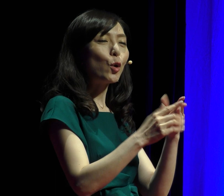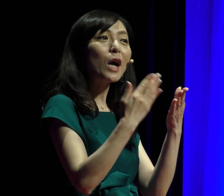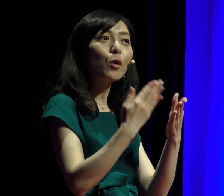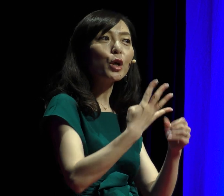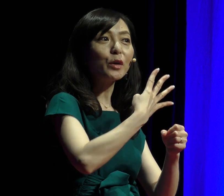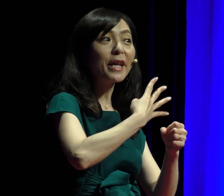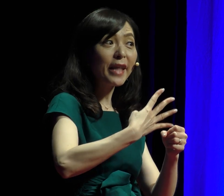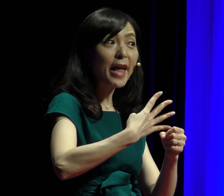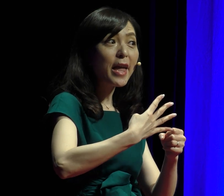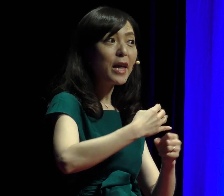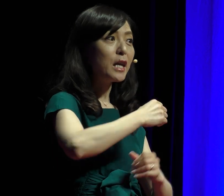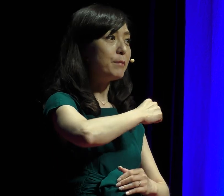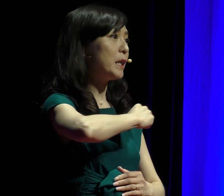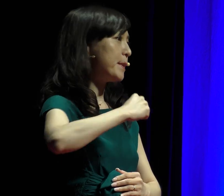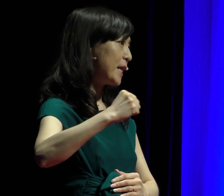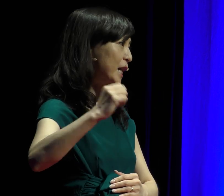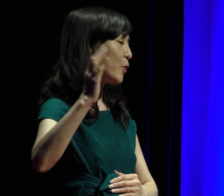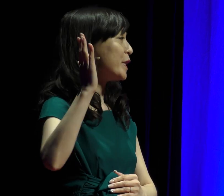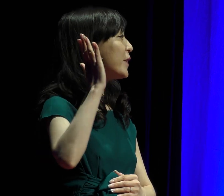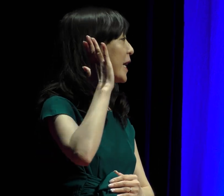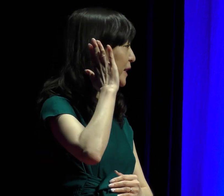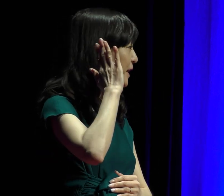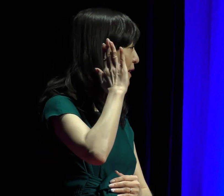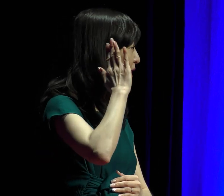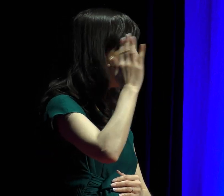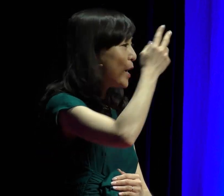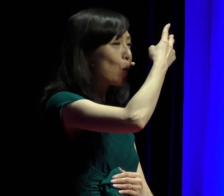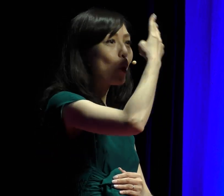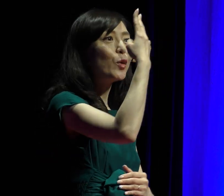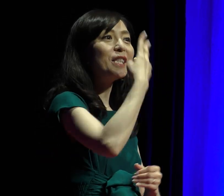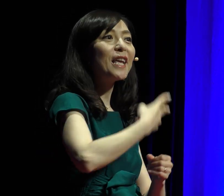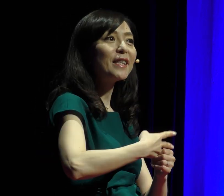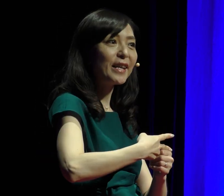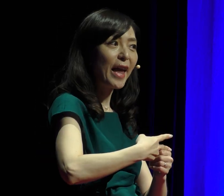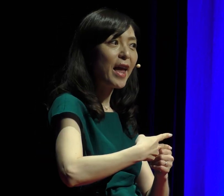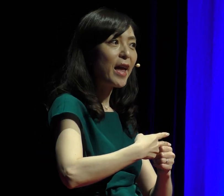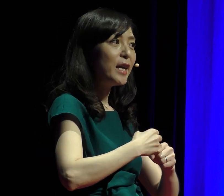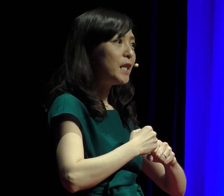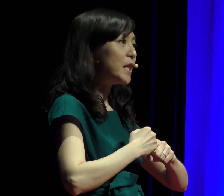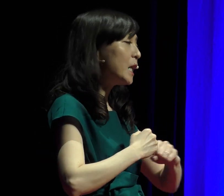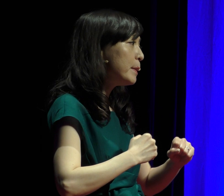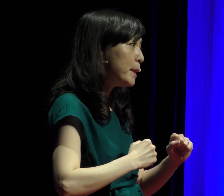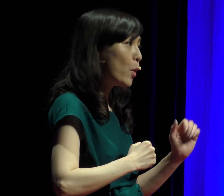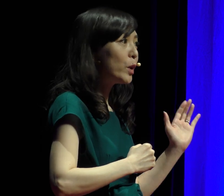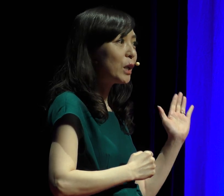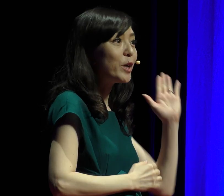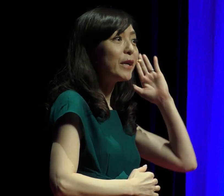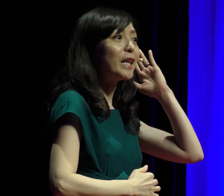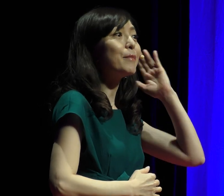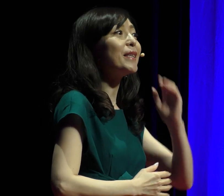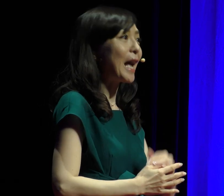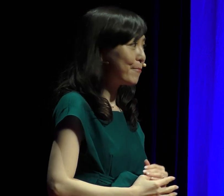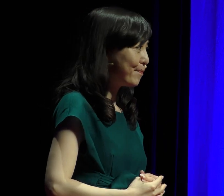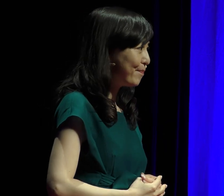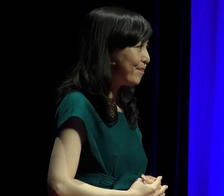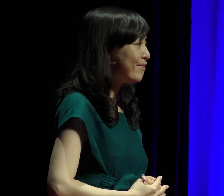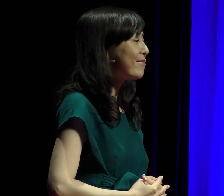En cuarto año de primaria perdí la audición en mi oído derecho y en segundo año de preparatoria perdí la audición en mi oído izquierdo.